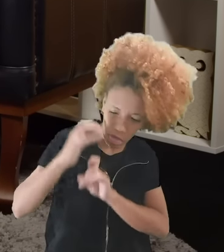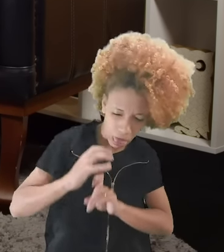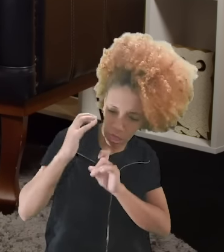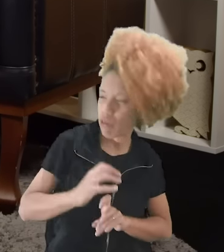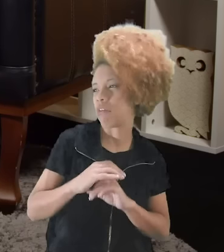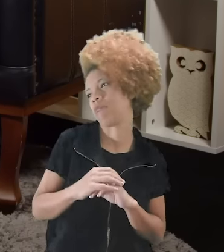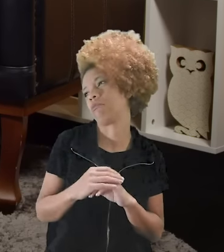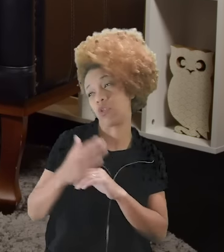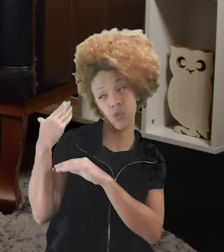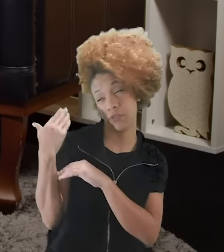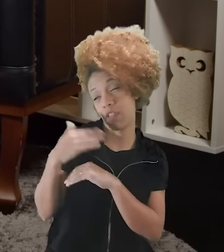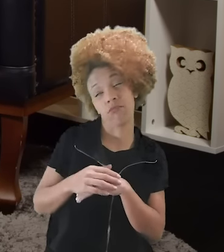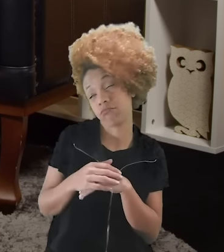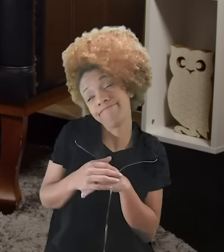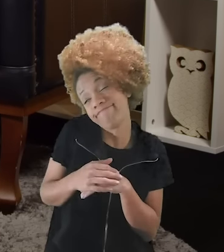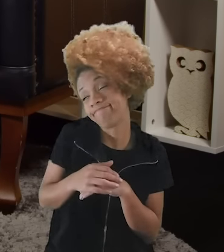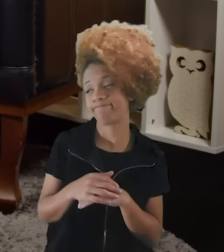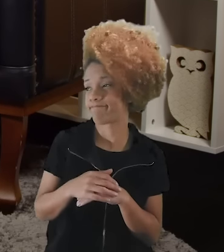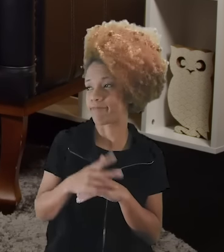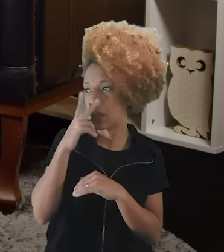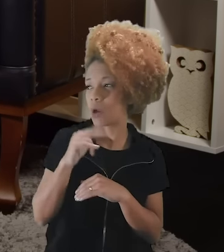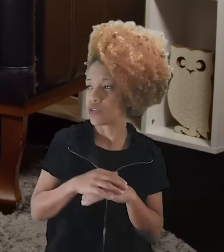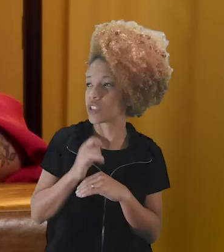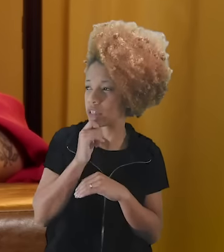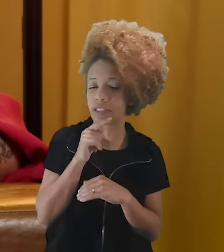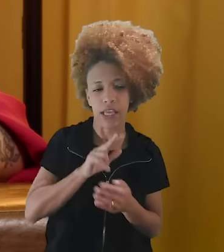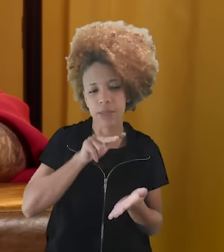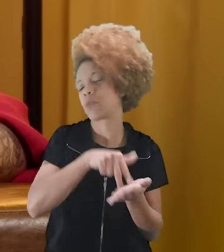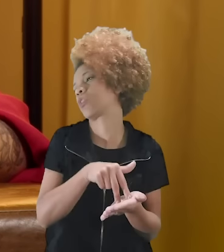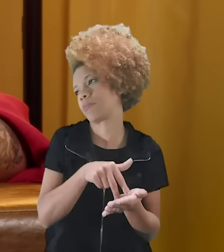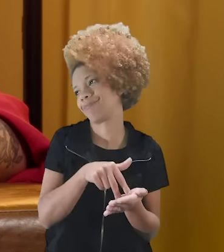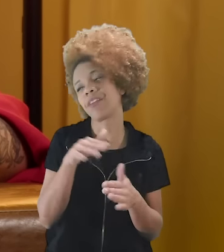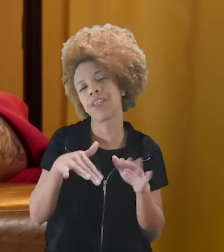vezes nas nossas vid no passado né então acho que ainda assim é é esse posicionamento que às vezes a